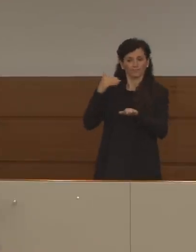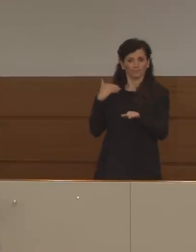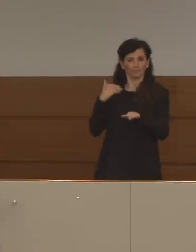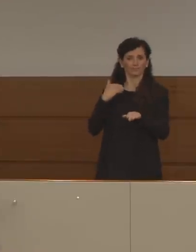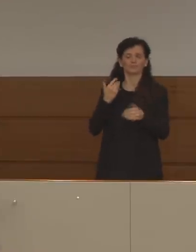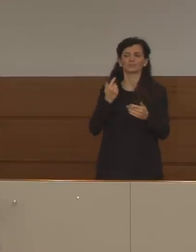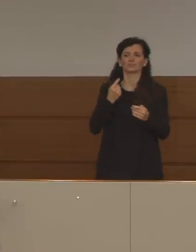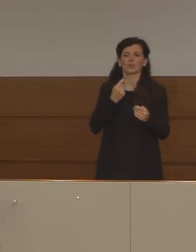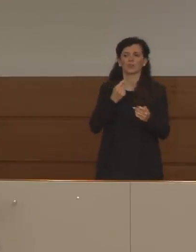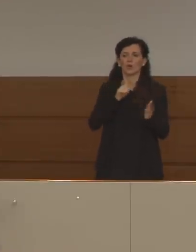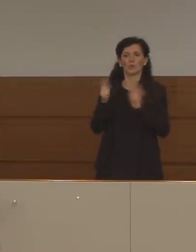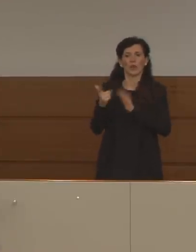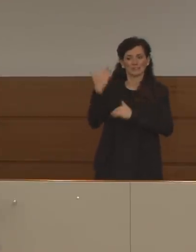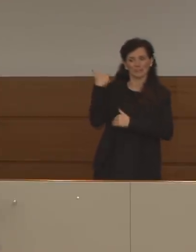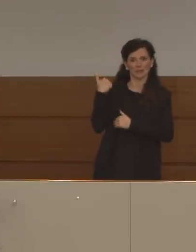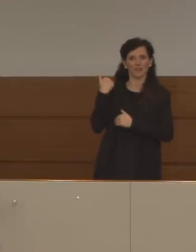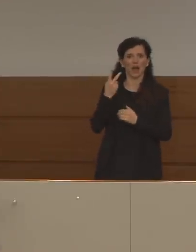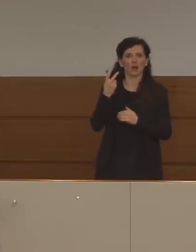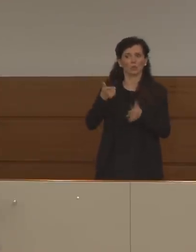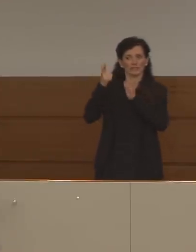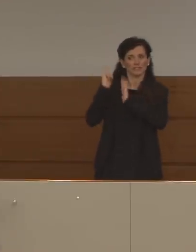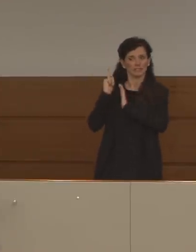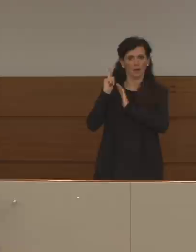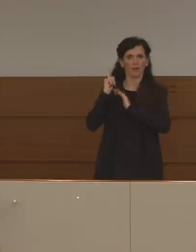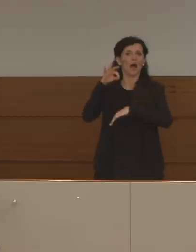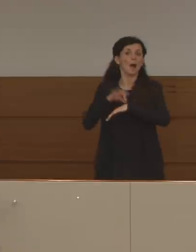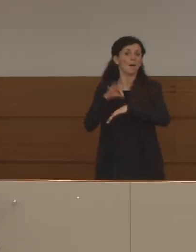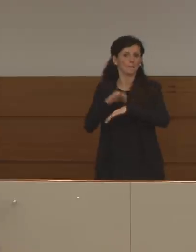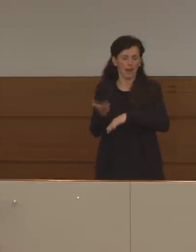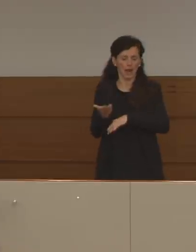una settimana, due settimane fa, quindi noi vediamo in fondo un esito.